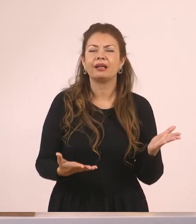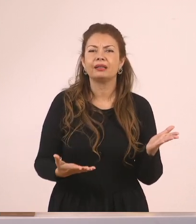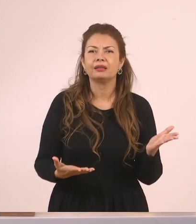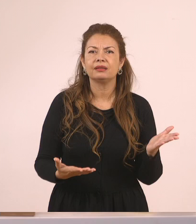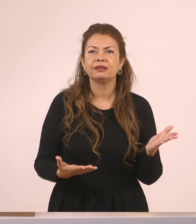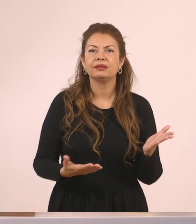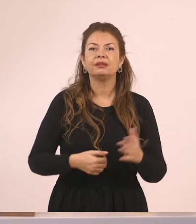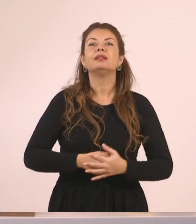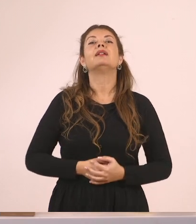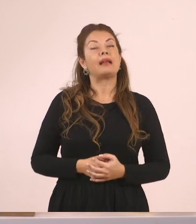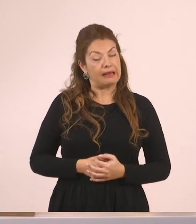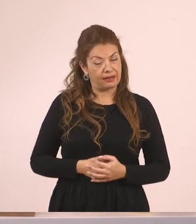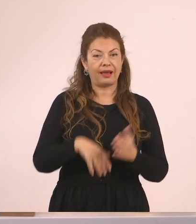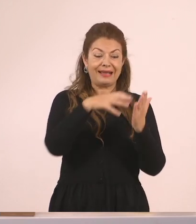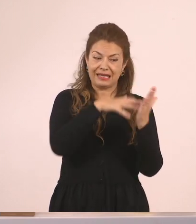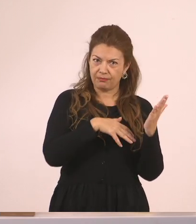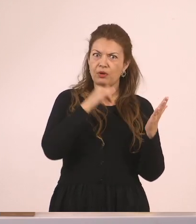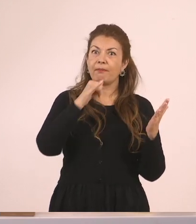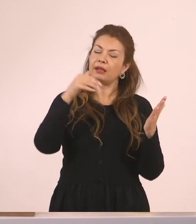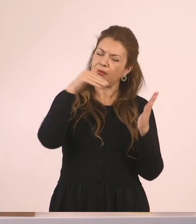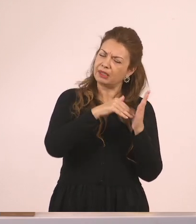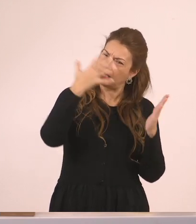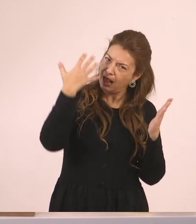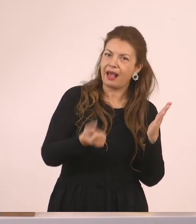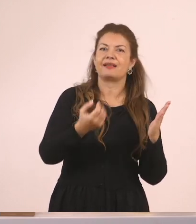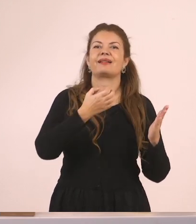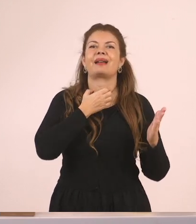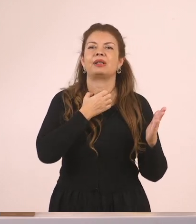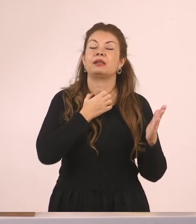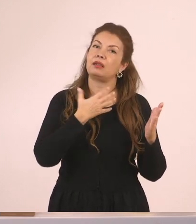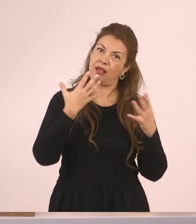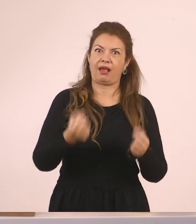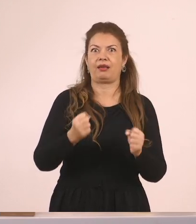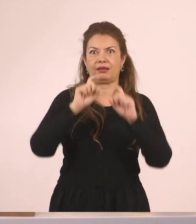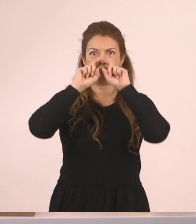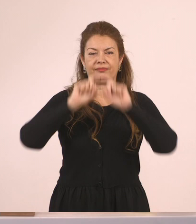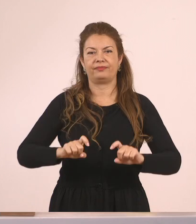αλλά σε κάθε κείμενο που διαβάζουμε πάντα κρύβεται ένα γραμματικό φαινόμενο.